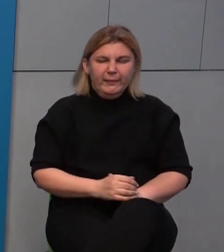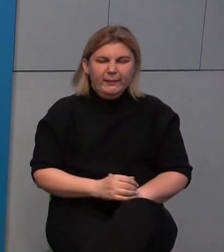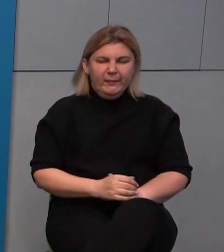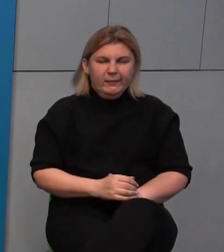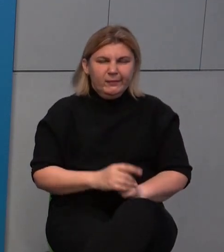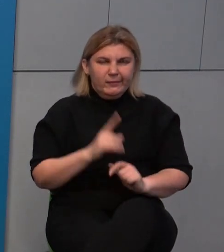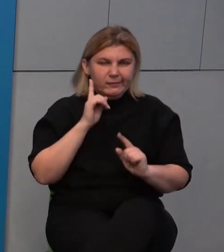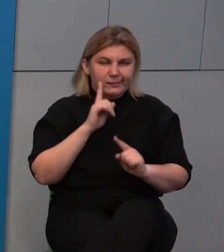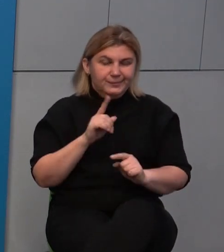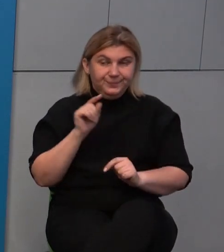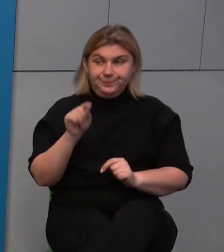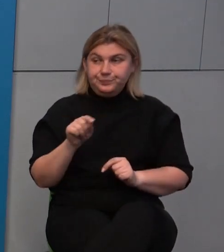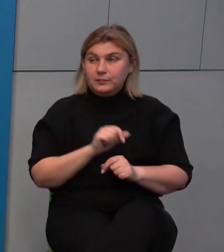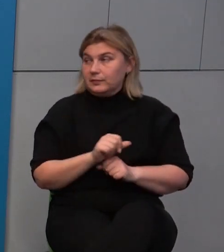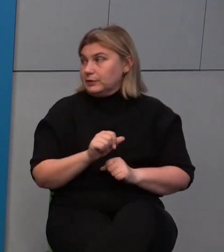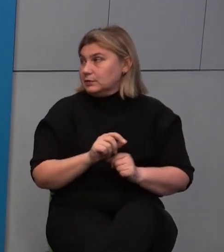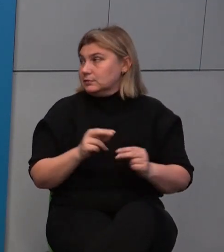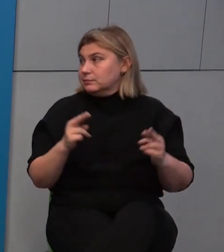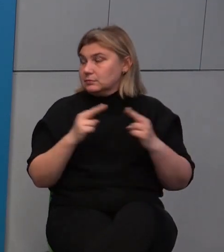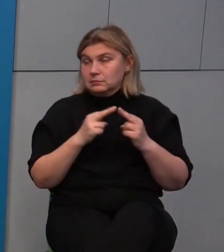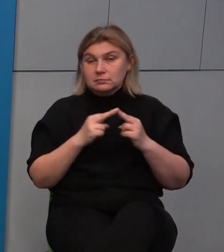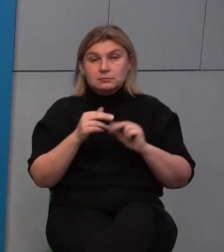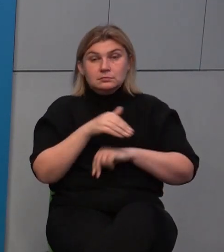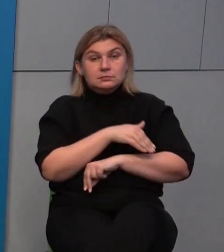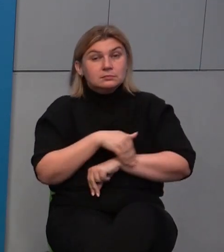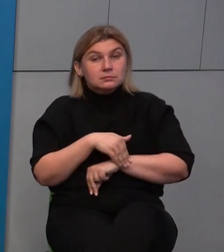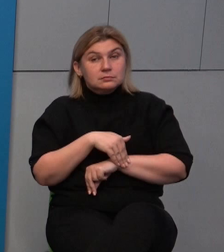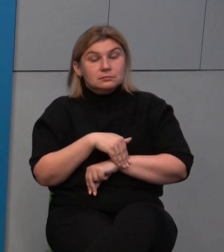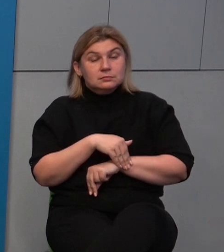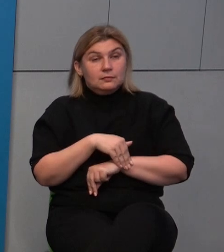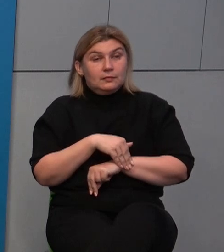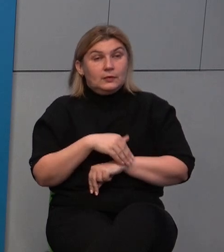No, w każdym razie te kontakty zagraniczne były bardzo ciekawe,